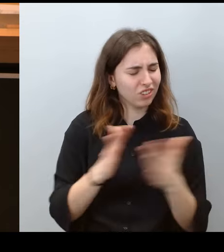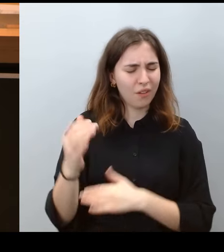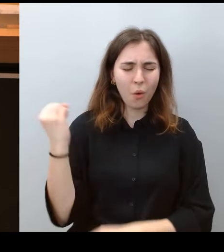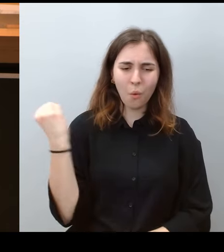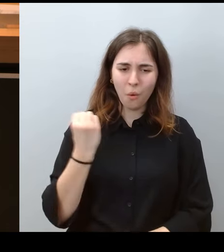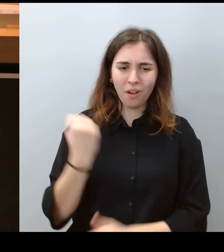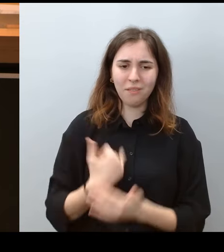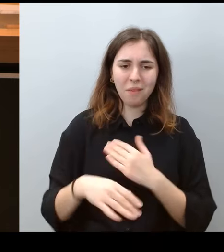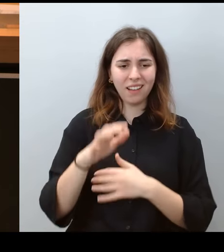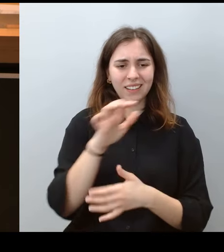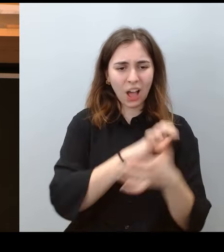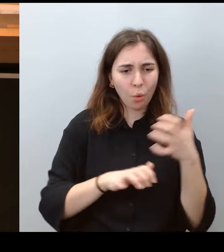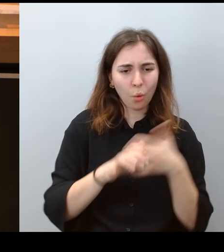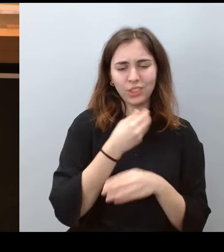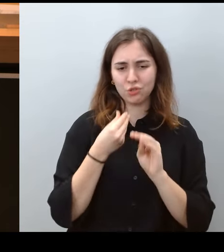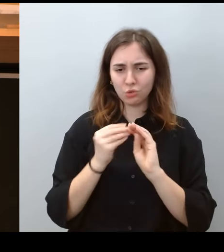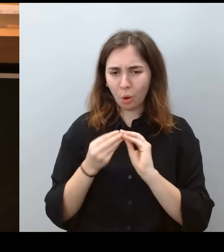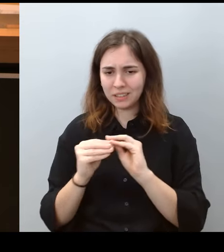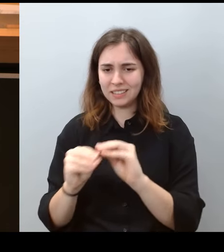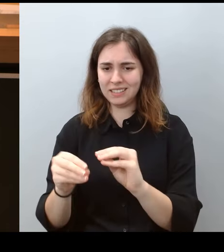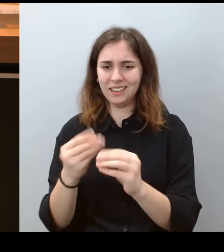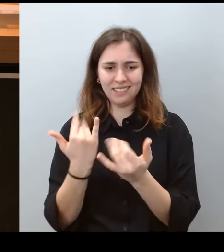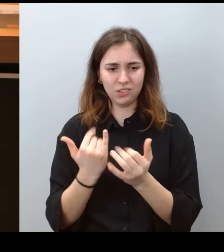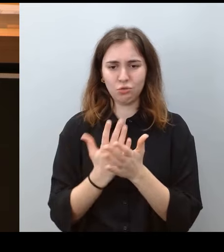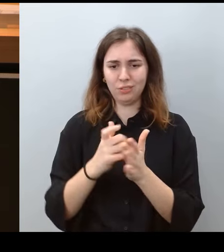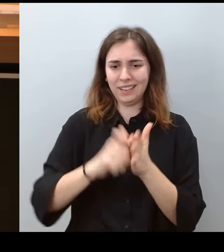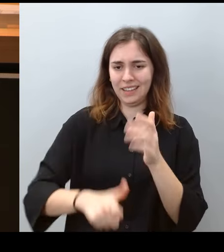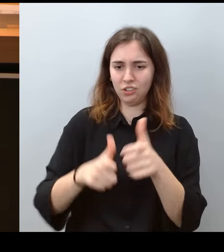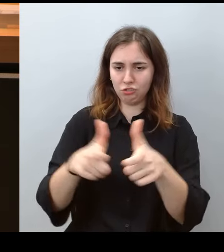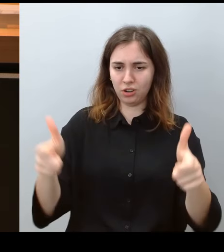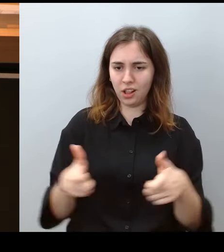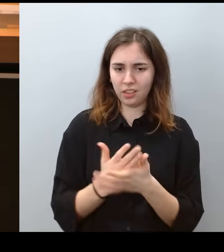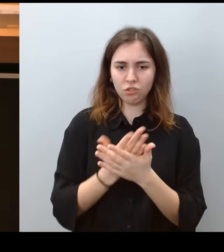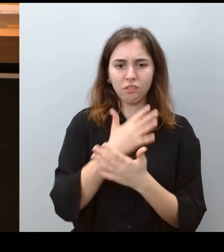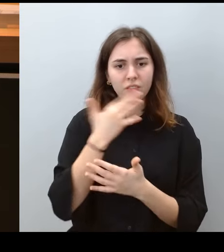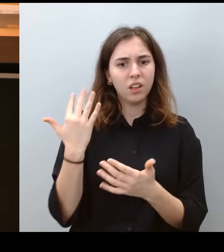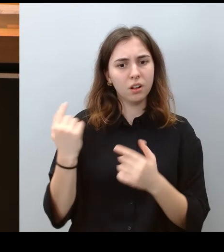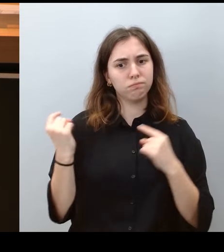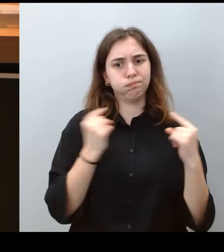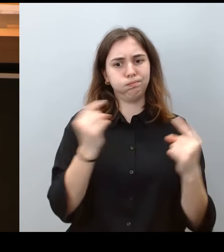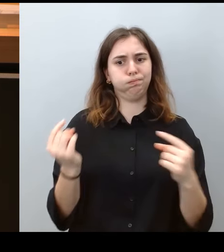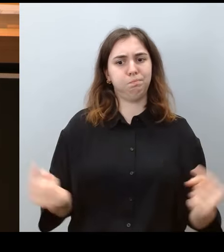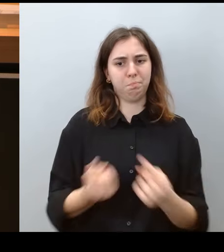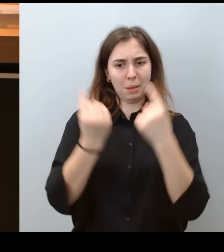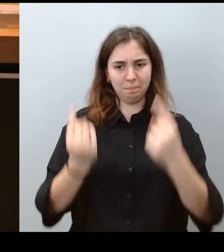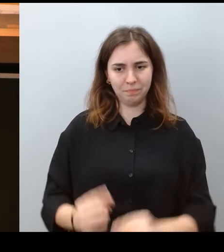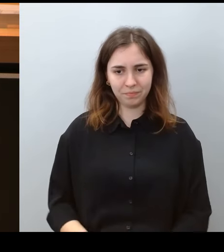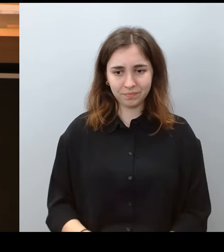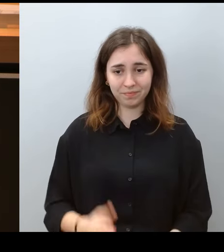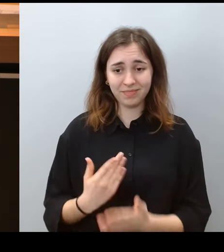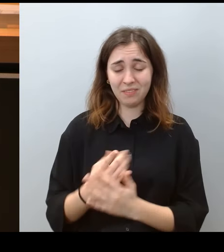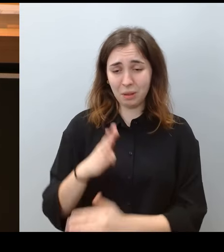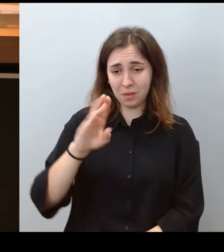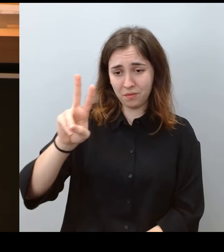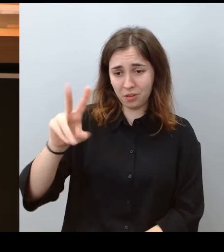an den Ticketschaltern, wie uns die BVG im Ausschuss berichtete. Und außerdem ich glaube, Herr Wohlert hat schon